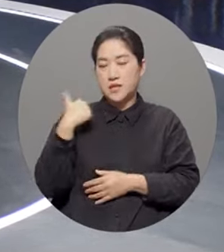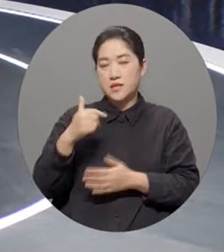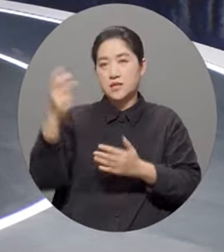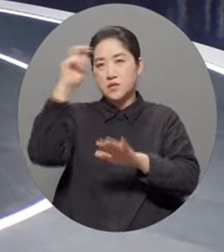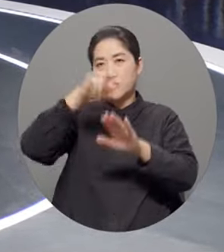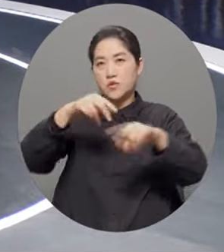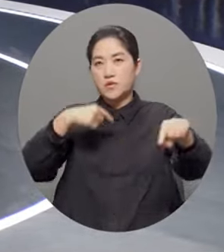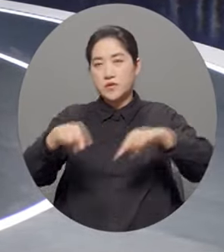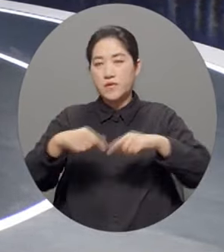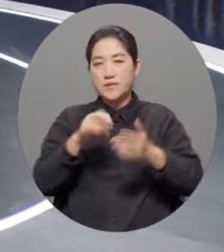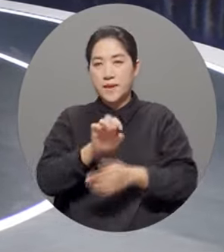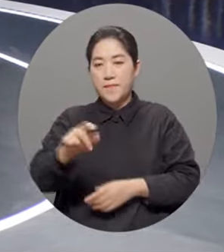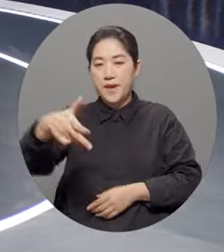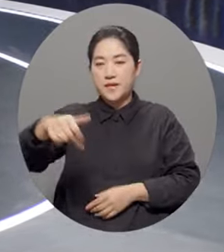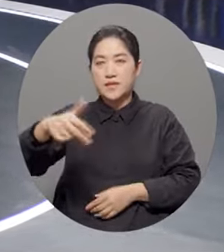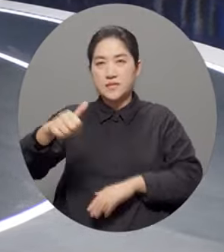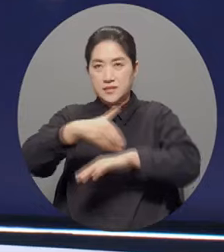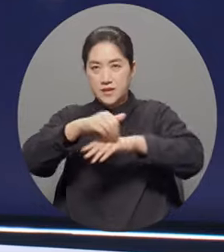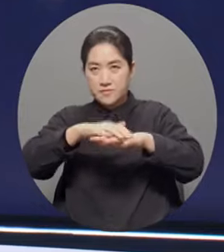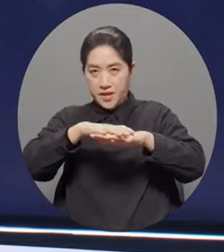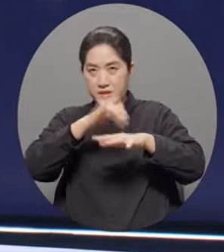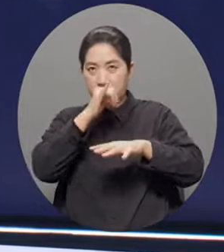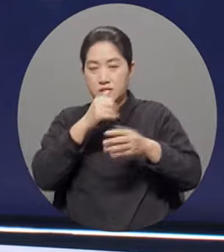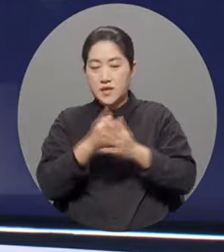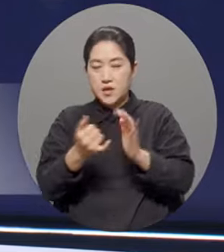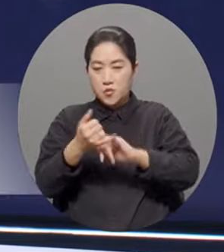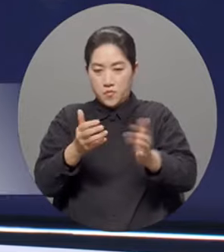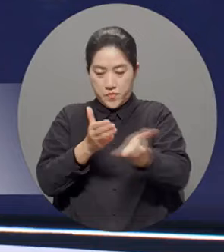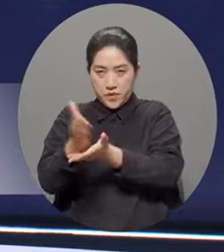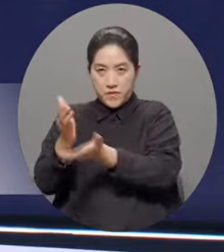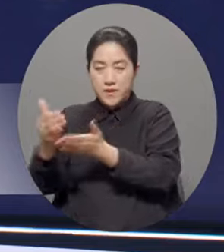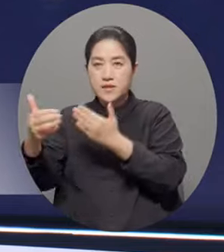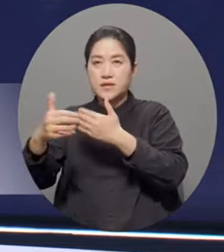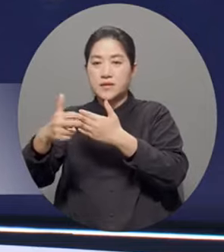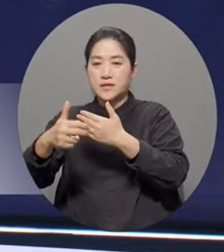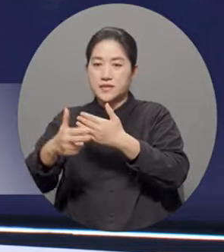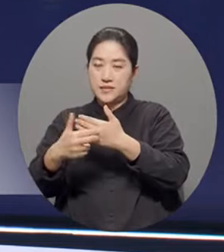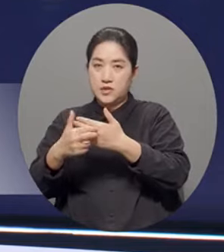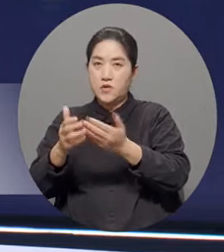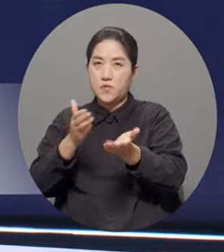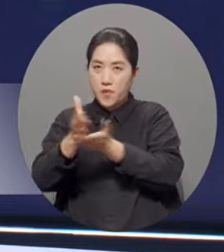그래서 정부가 지난주 의료 정책 패키지를 먼저 내놓은 건데요.